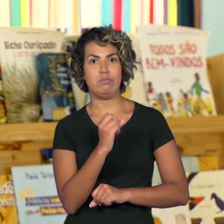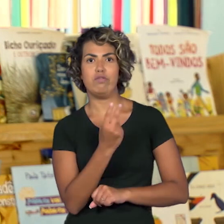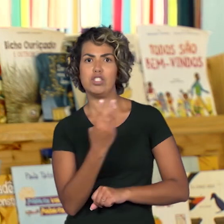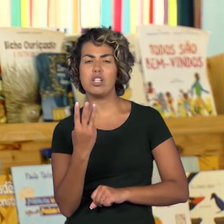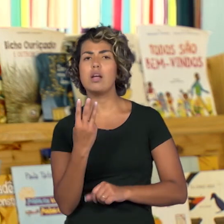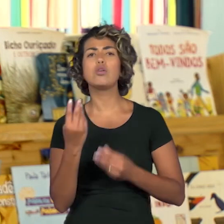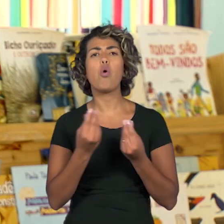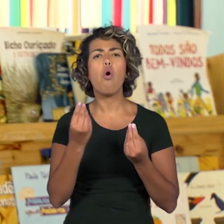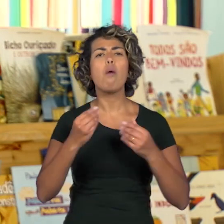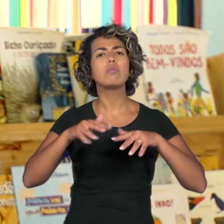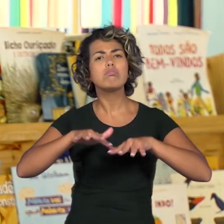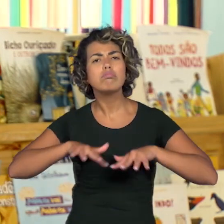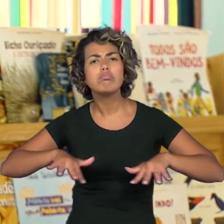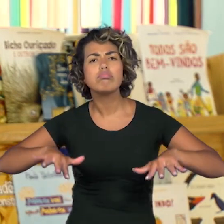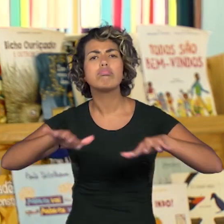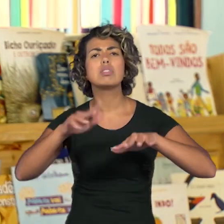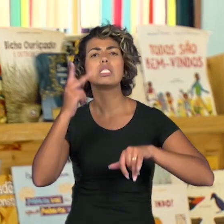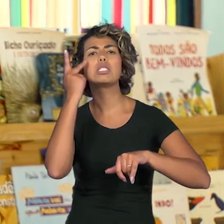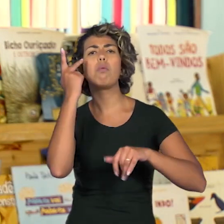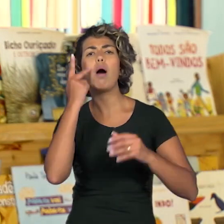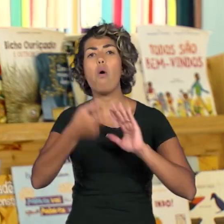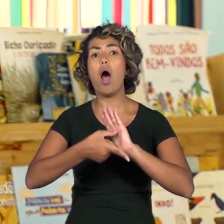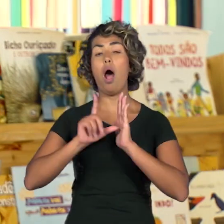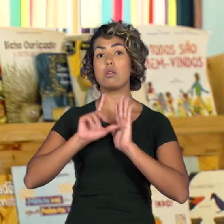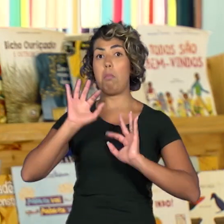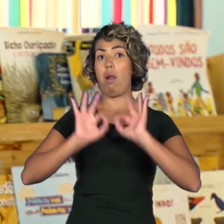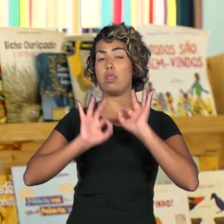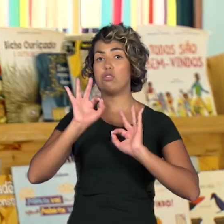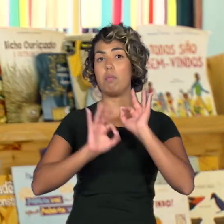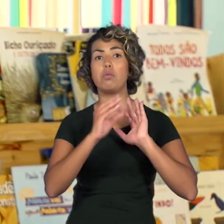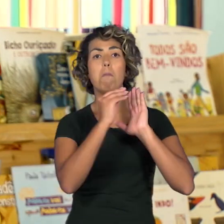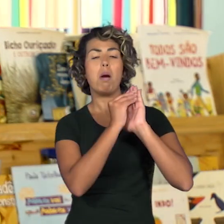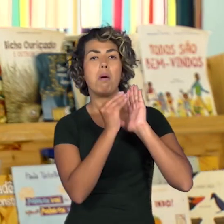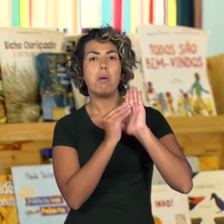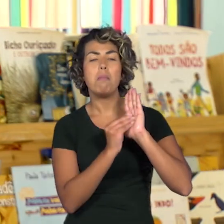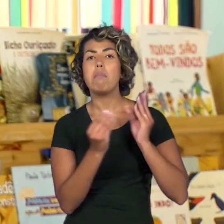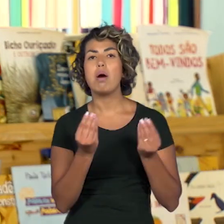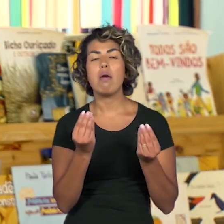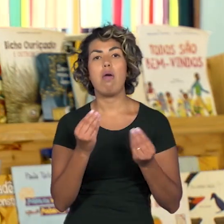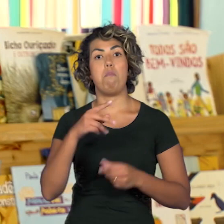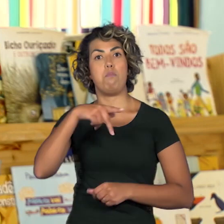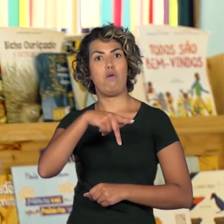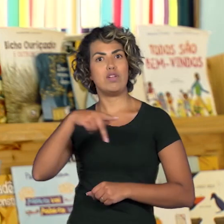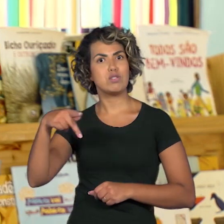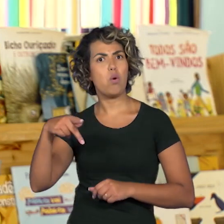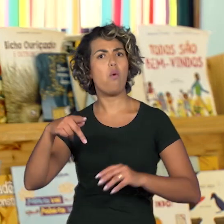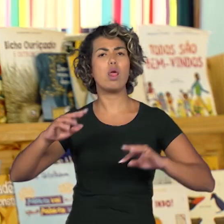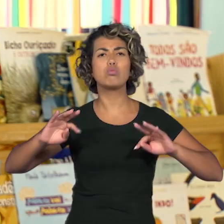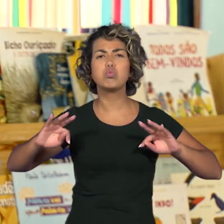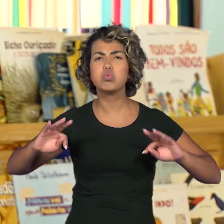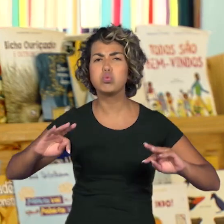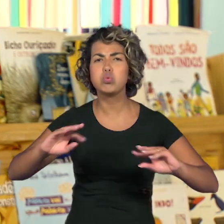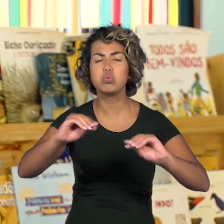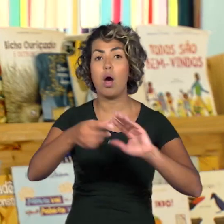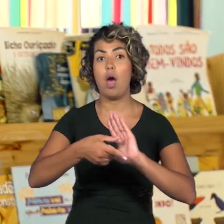COM O PLANEJAMENTO DA "FORMAÇÃO DA CIDADE", AÇÃO QUE VAI OPORTUNIZAR A TODAS AS PROFESSORAS DE EDUCAÇÃO INFANTIL